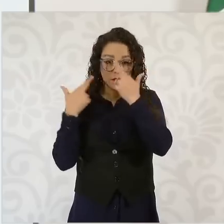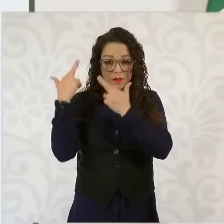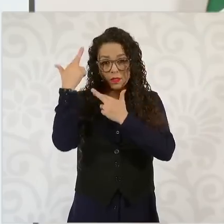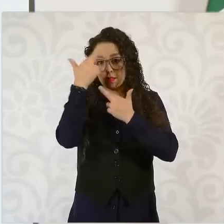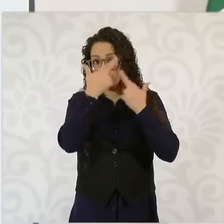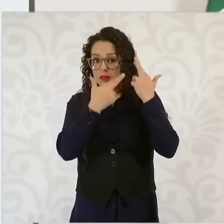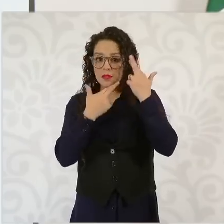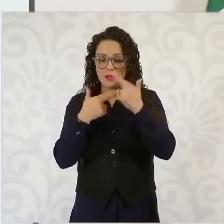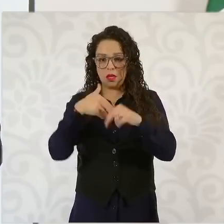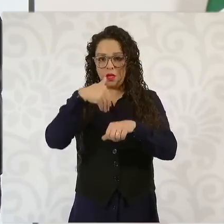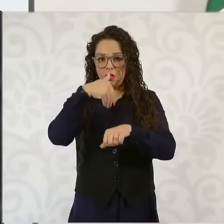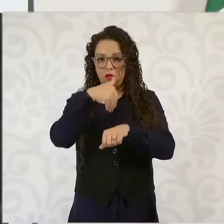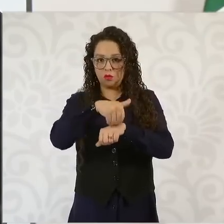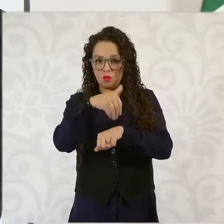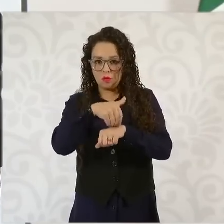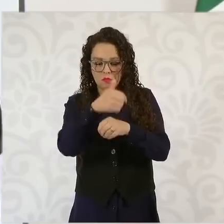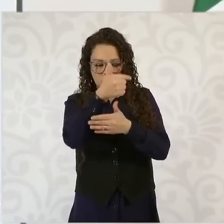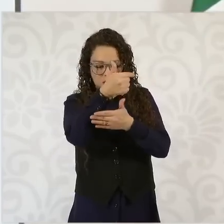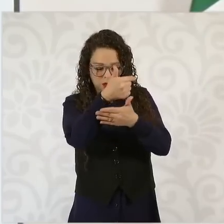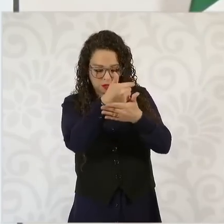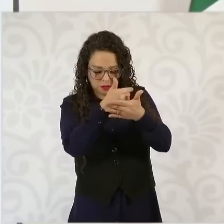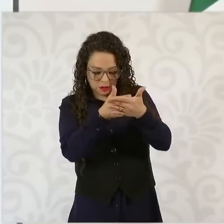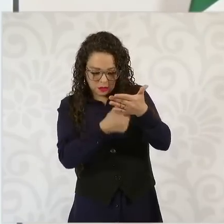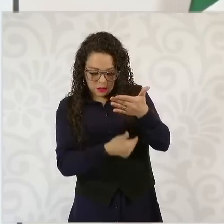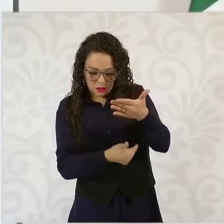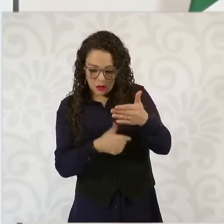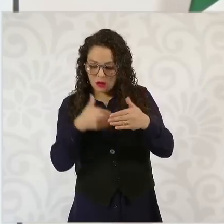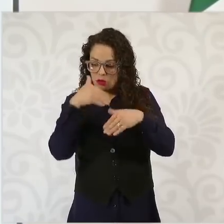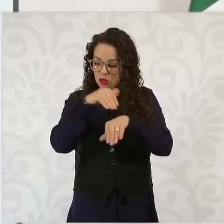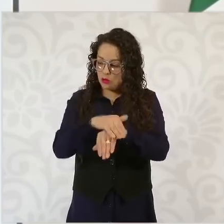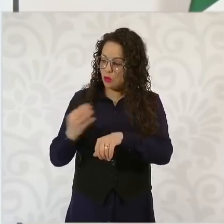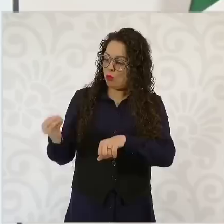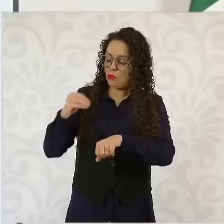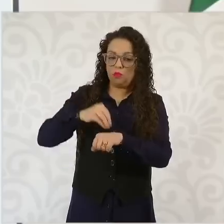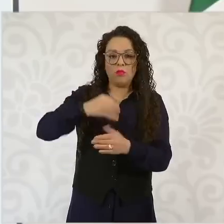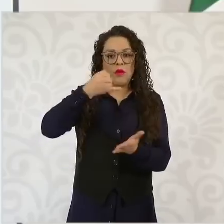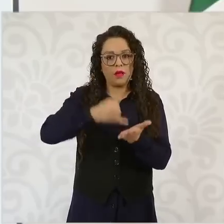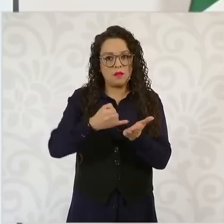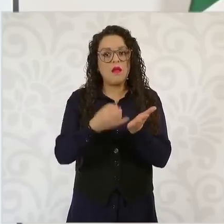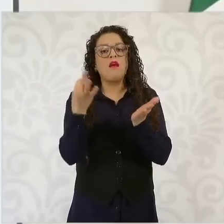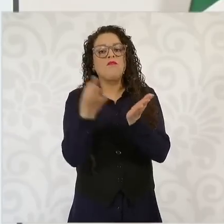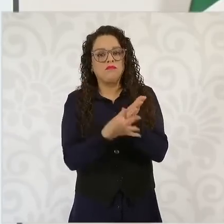acero y aluminio entonces iniciamos consultas hay muchas medidas que se pueden tomar pero no